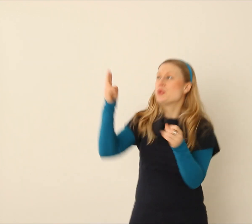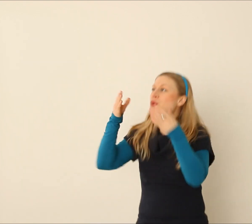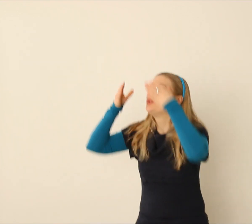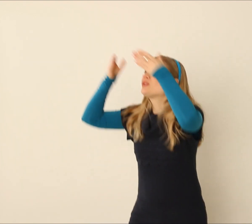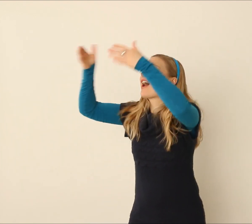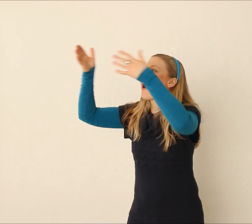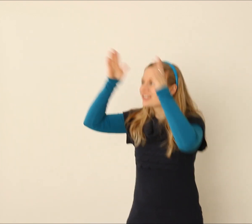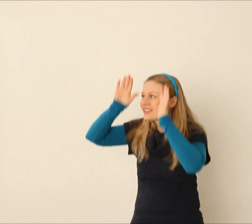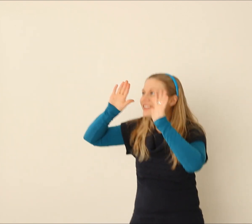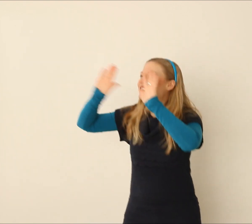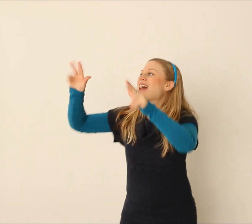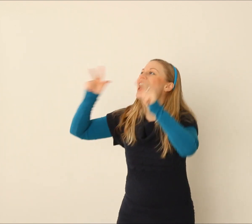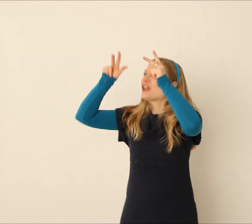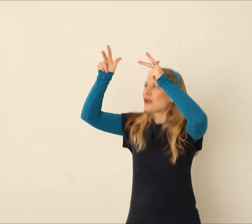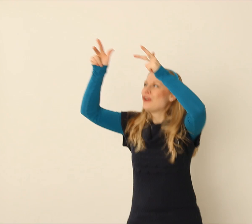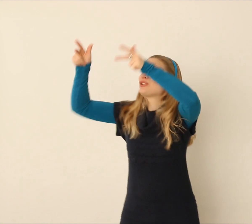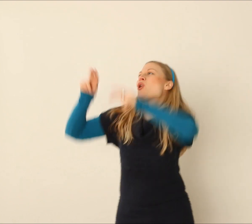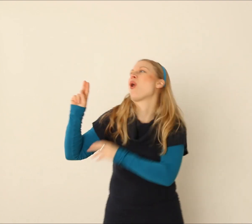U draagt de zegekroon;